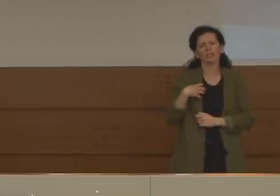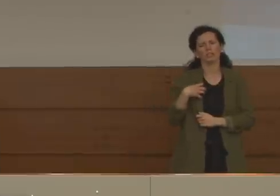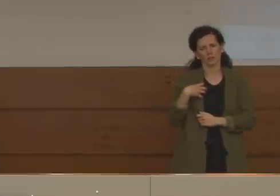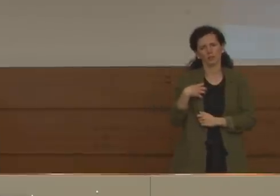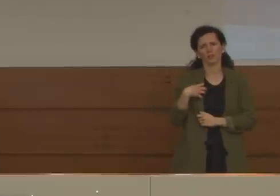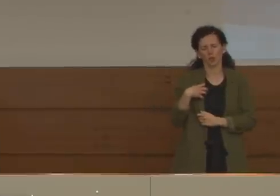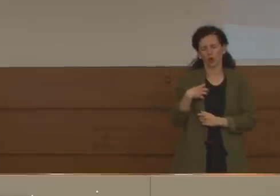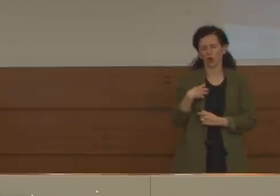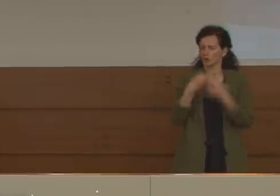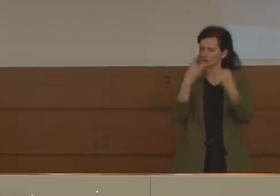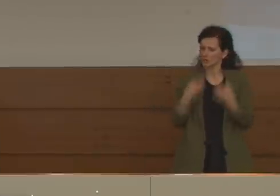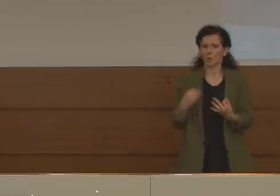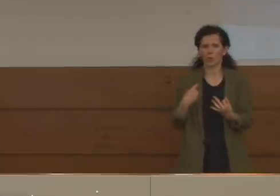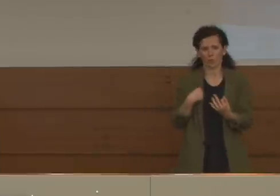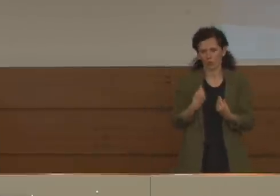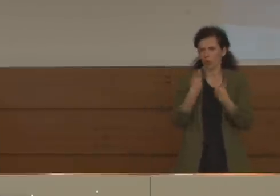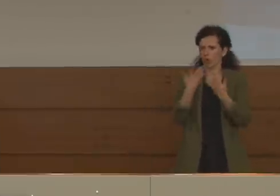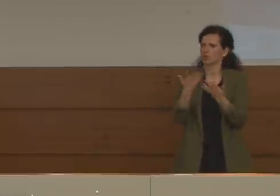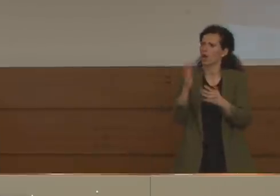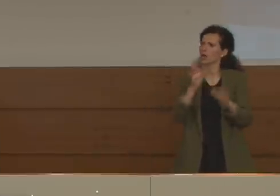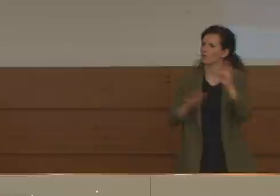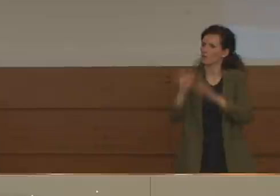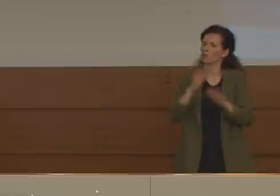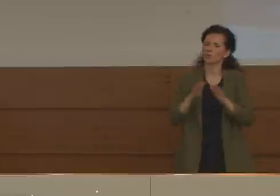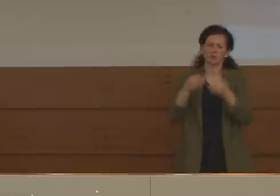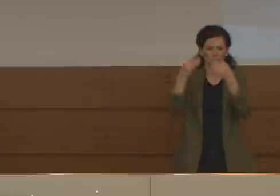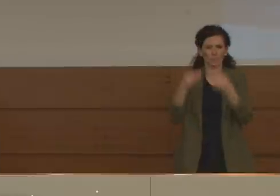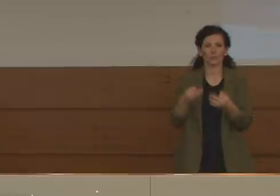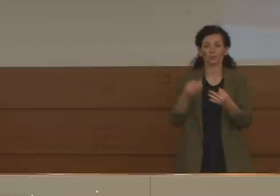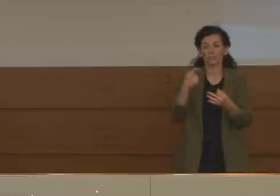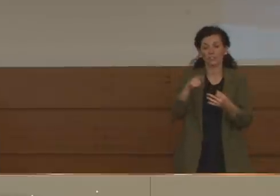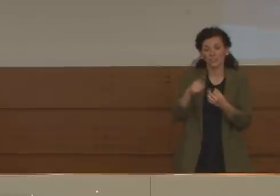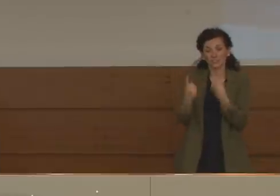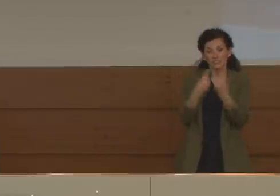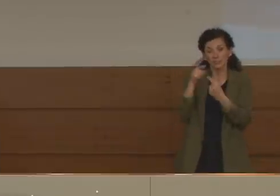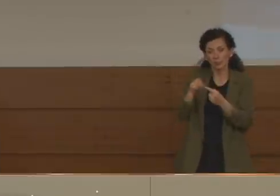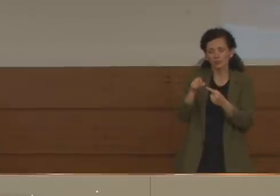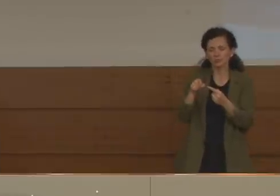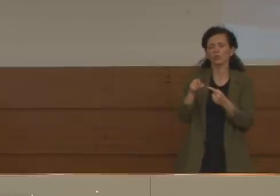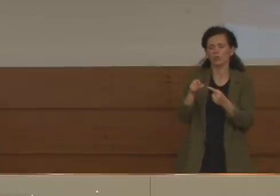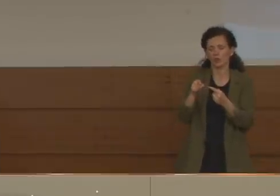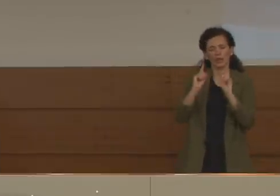indicazione più puntuale. Perché questo terreno è un terreno assolutamente da arare.